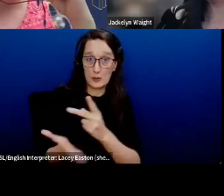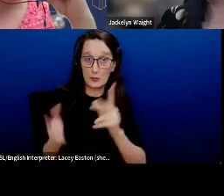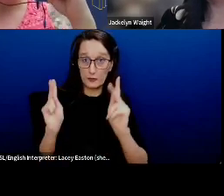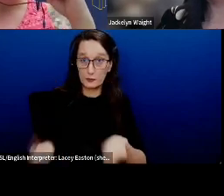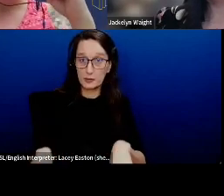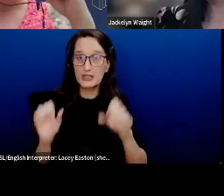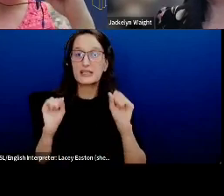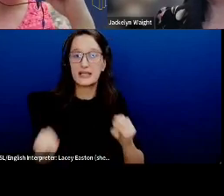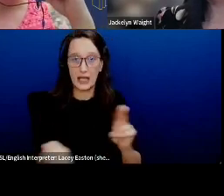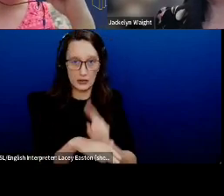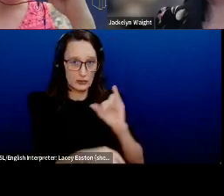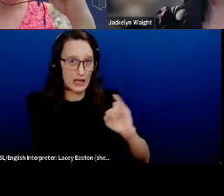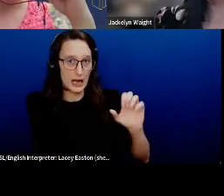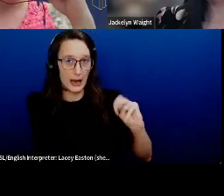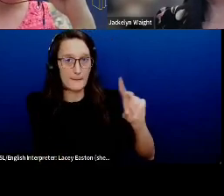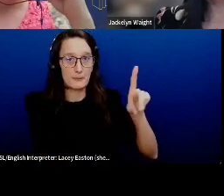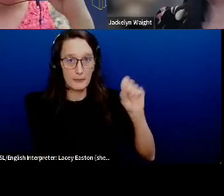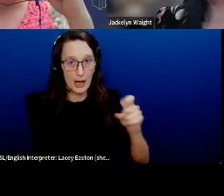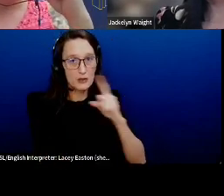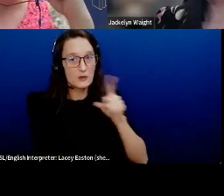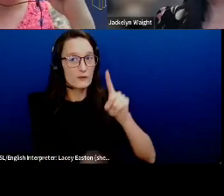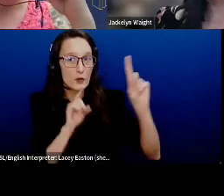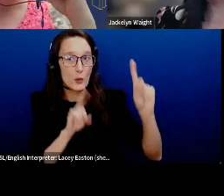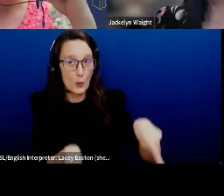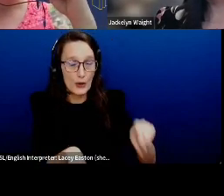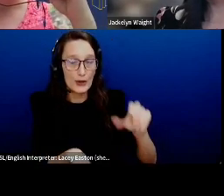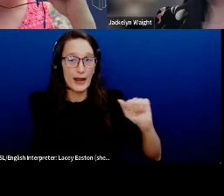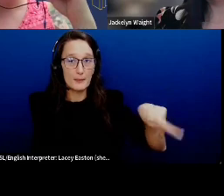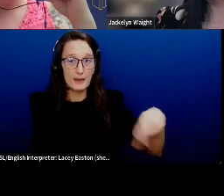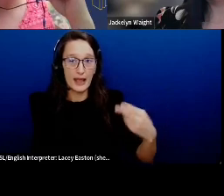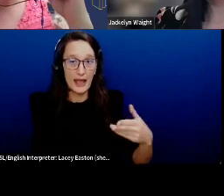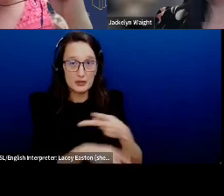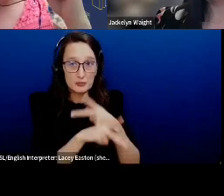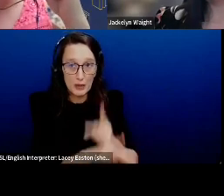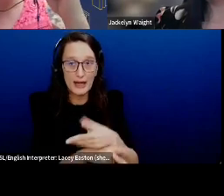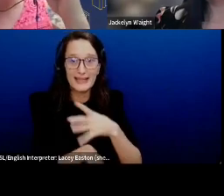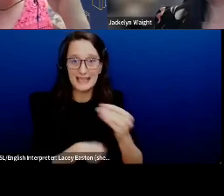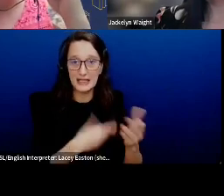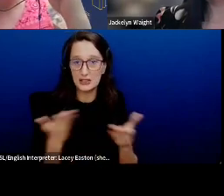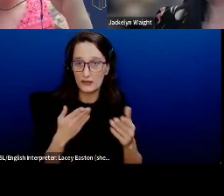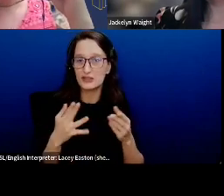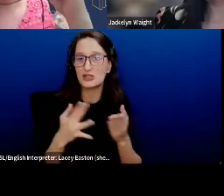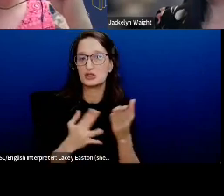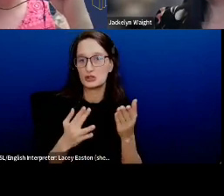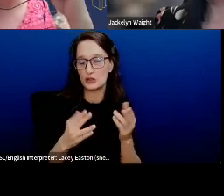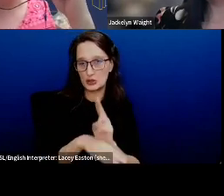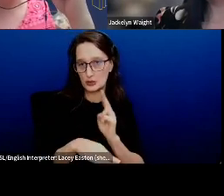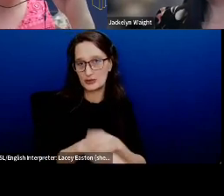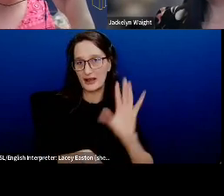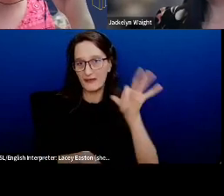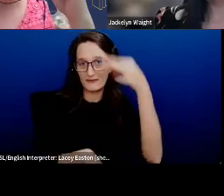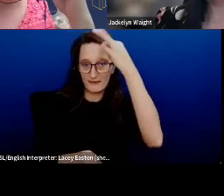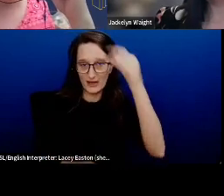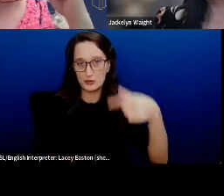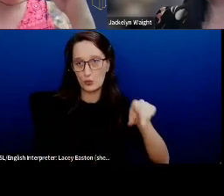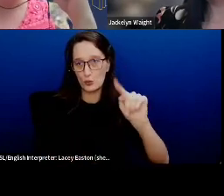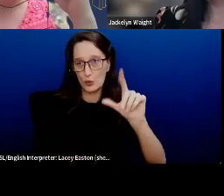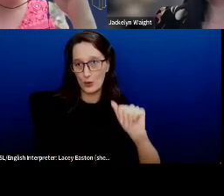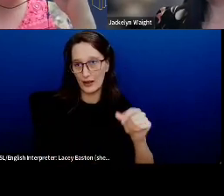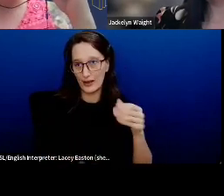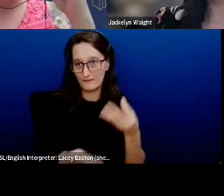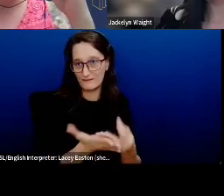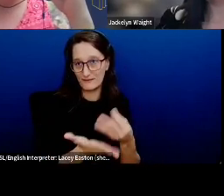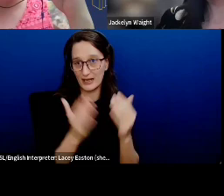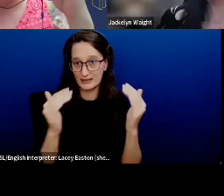con fondos de cuotas federales. Diapositiva. Estos son algunos recursos que usamos en CSMT y que